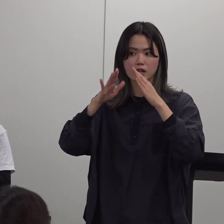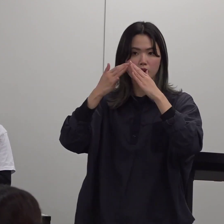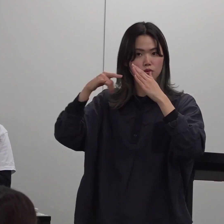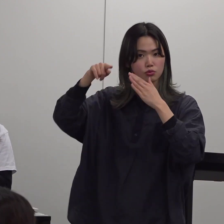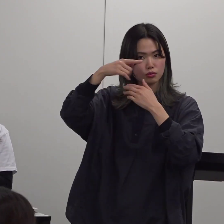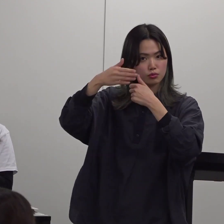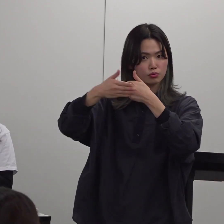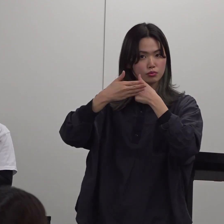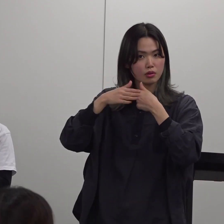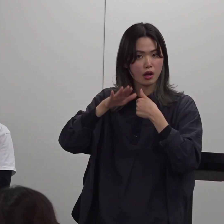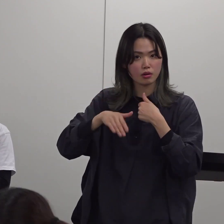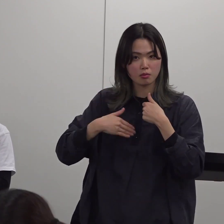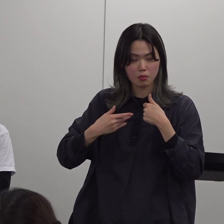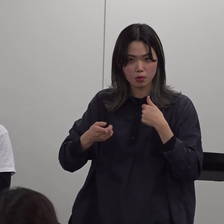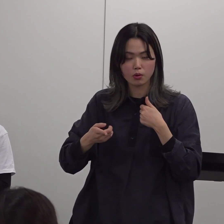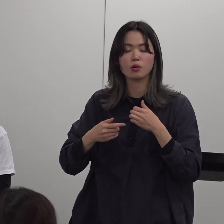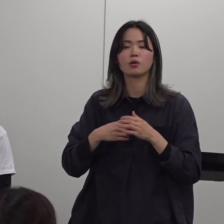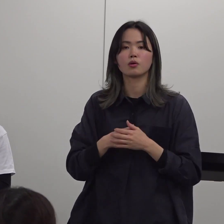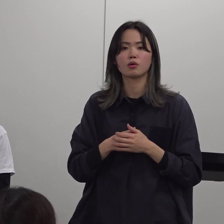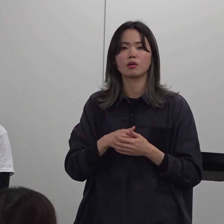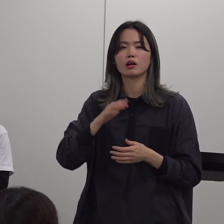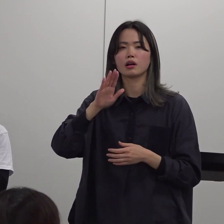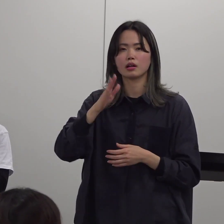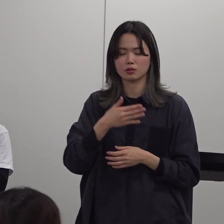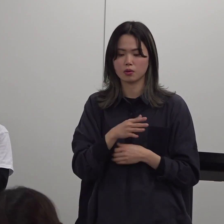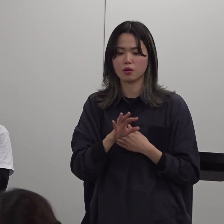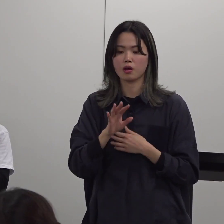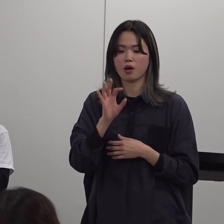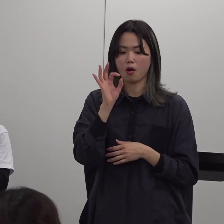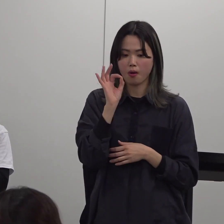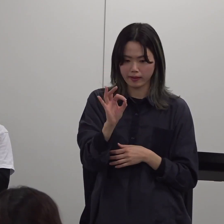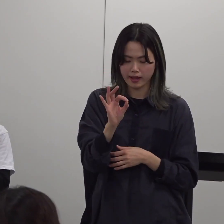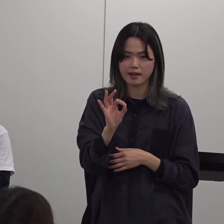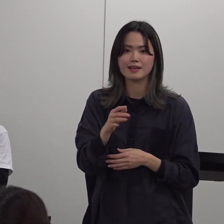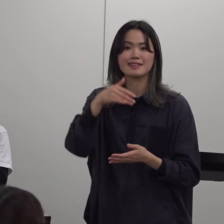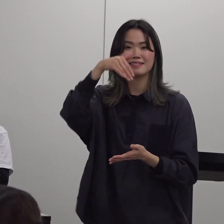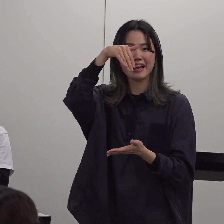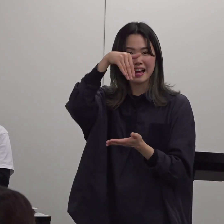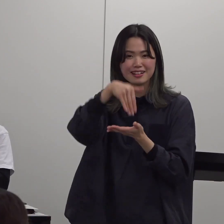ただ「OK」という指示を最後出すのはユーザーさんです